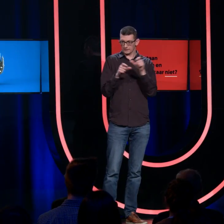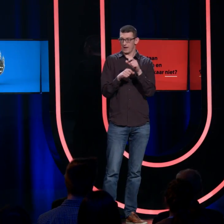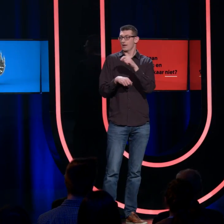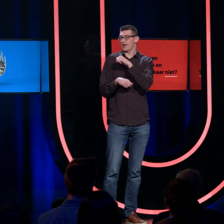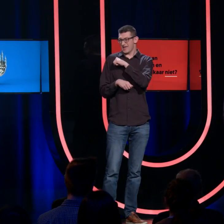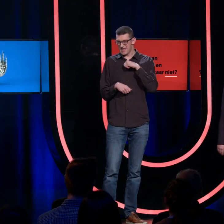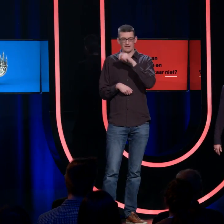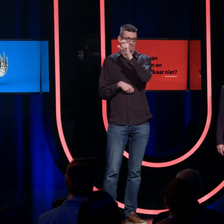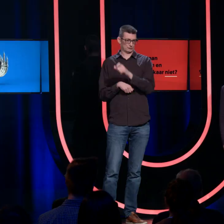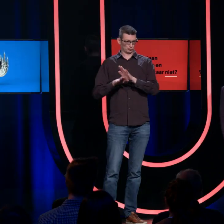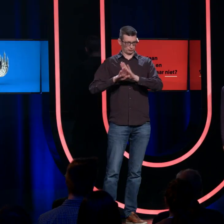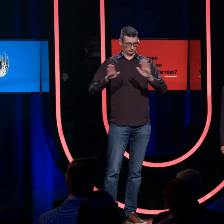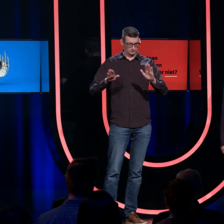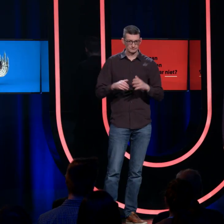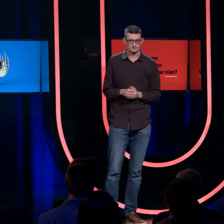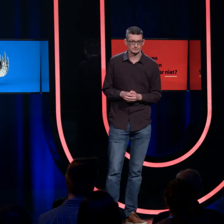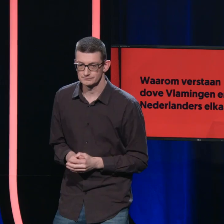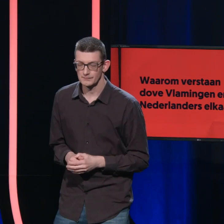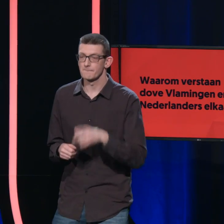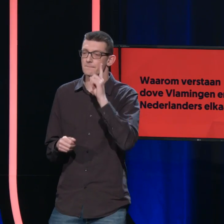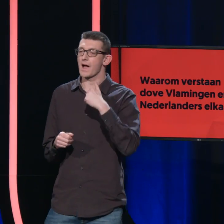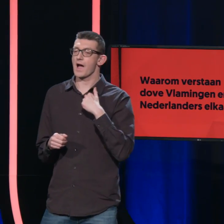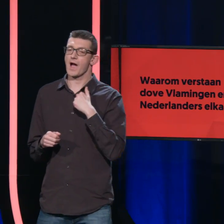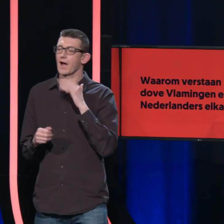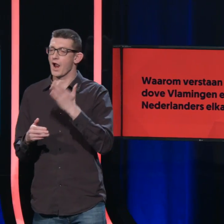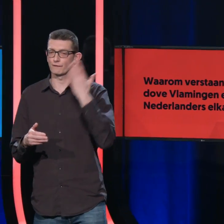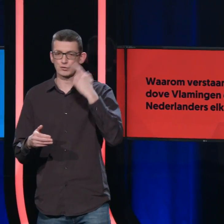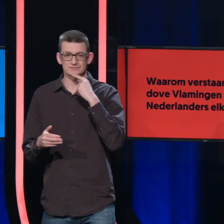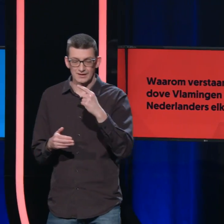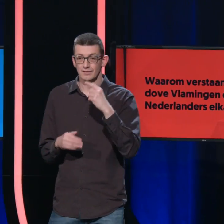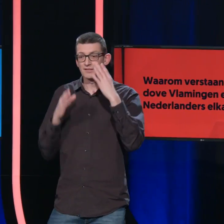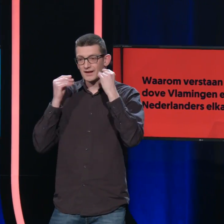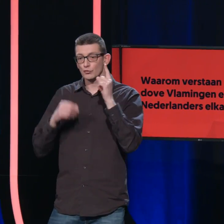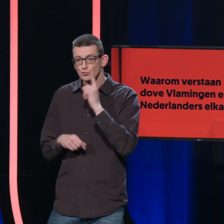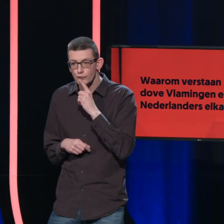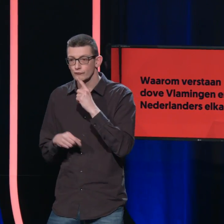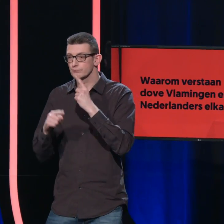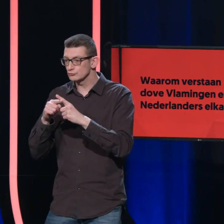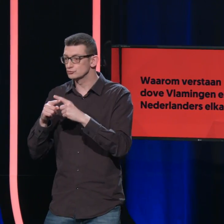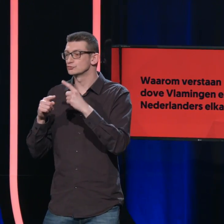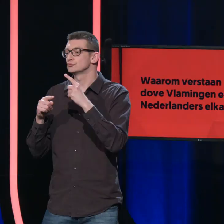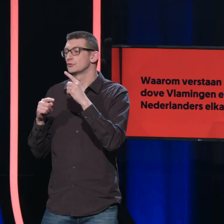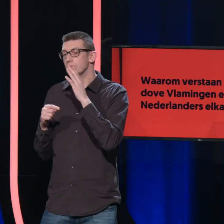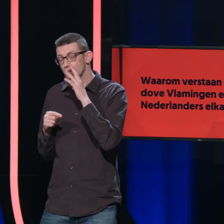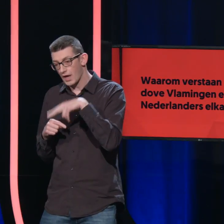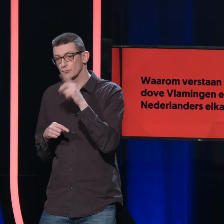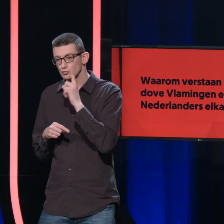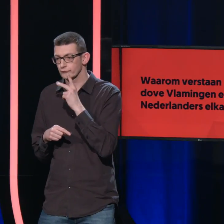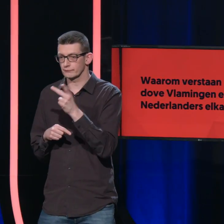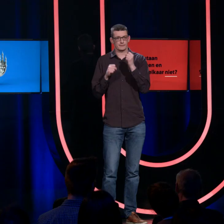zijn twee verschillende gebarentalen. Nu, Nederlandse Gebarentaal en Vlaamse Gebarentaal zijn ook zelfstandige talen.